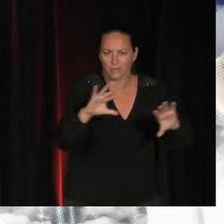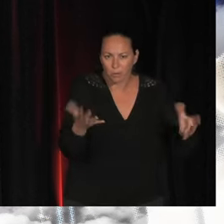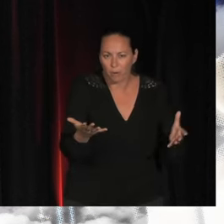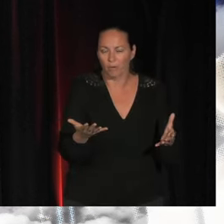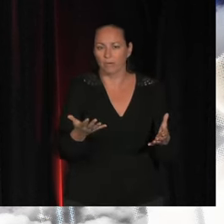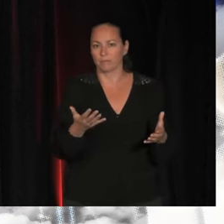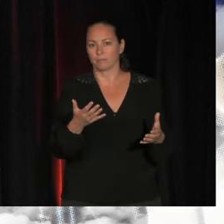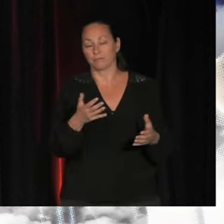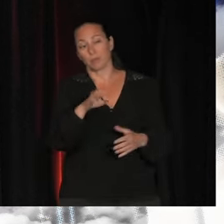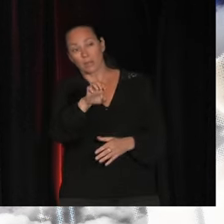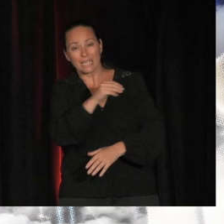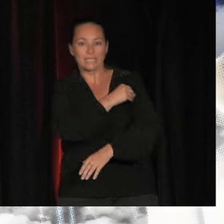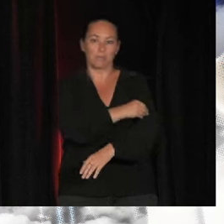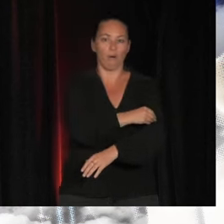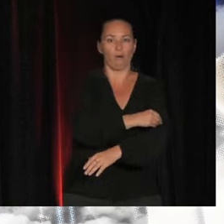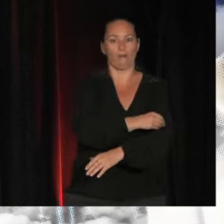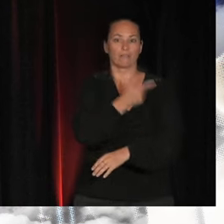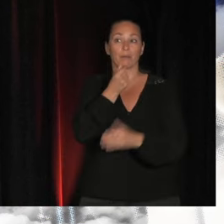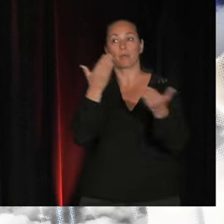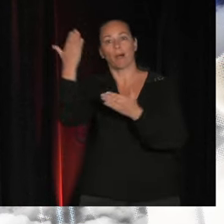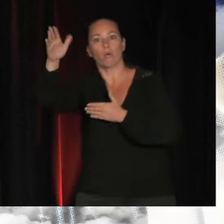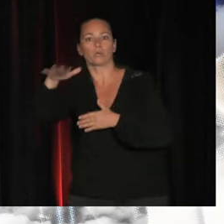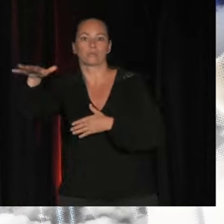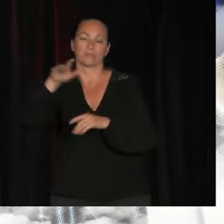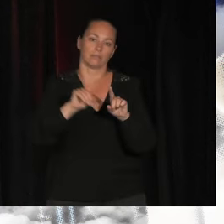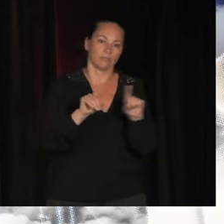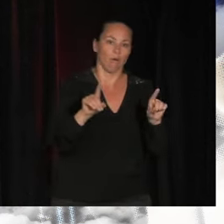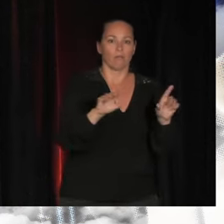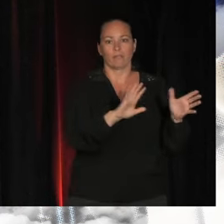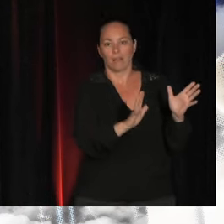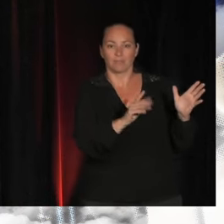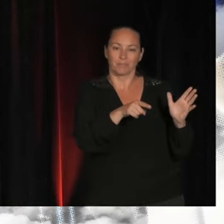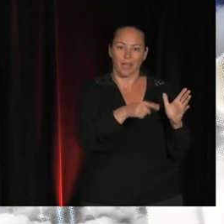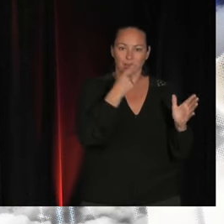sport qui est si e-sport friendly que ça par rapport à d'autres, évidemment, il s'est hissé très haut, mais ce n'est pas Counter Strike.